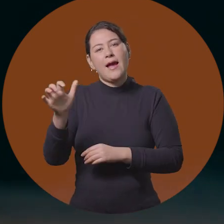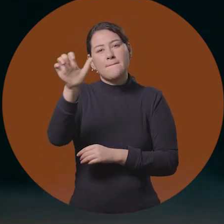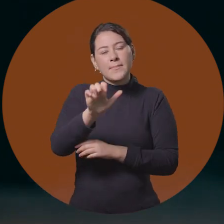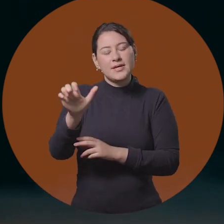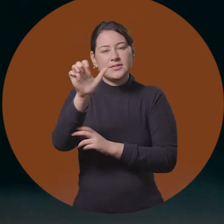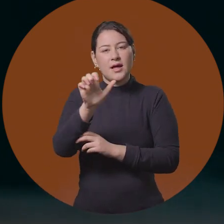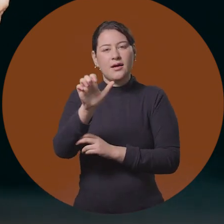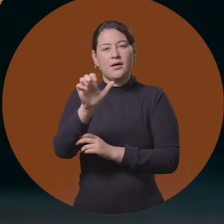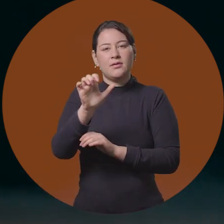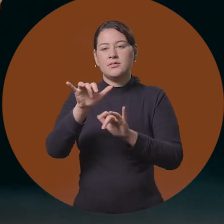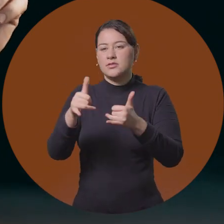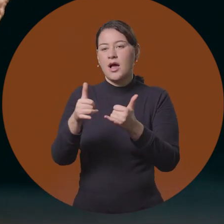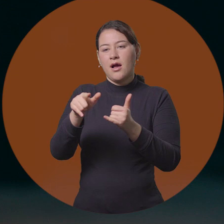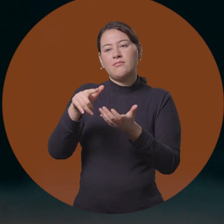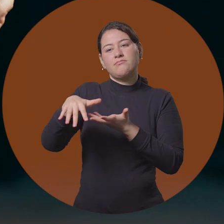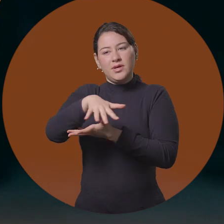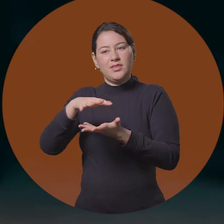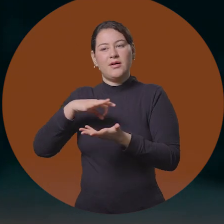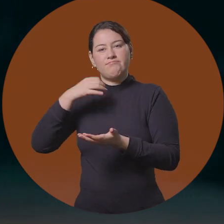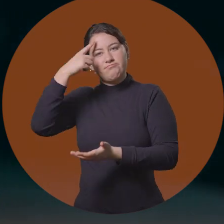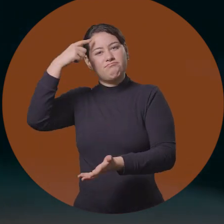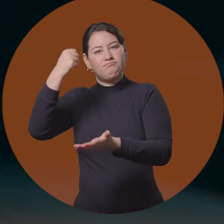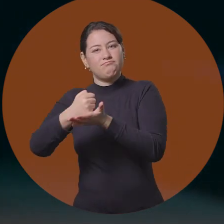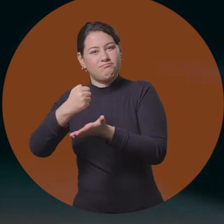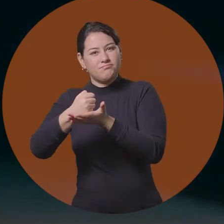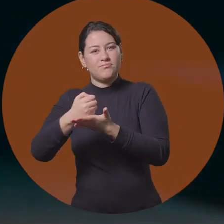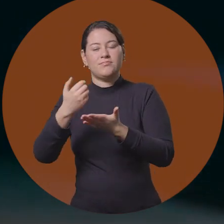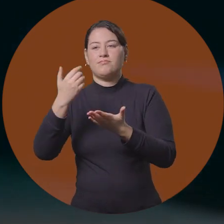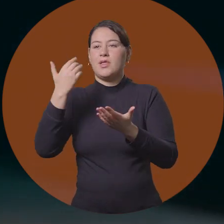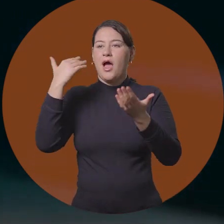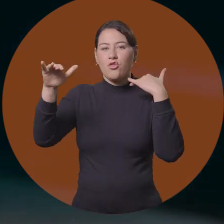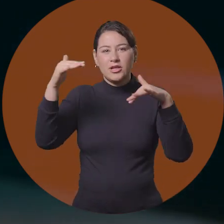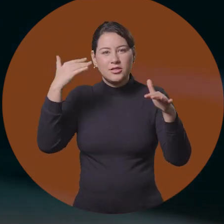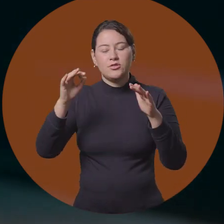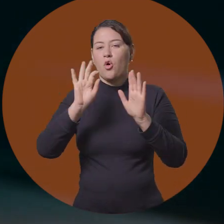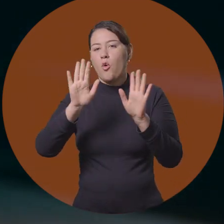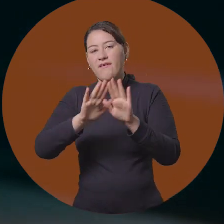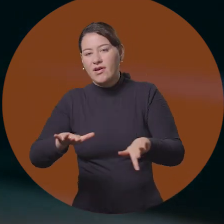pasaron por momentos traumáticos en su infancia o su adolescencia.